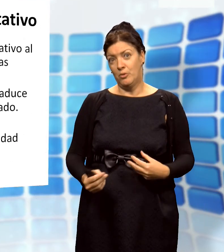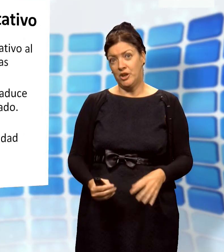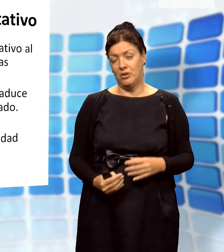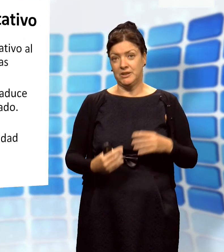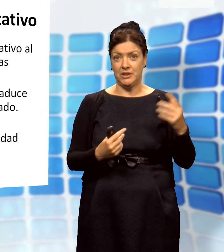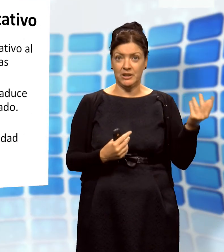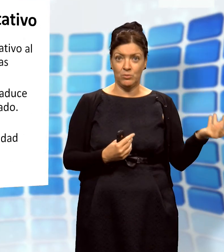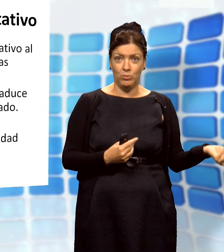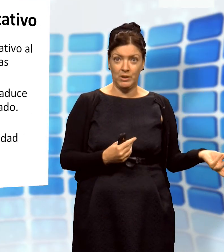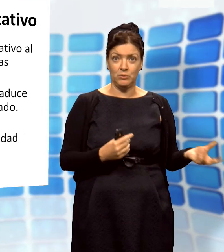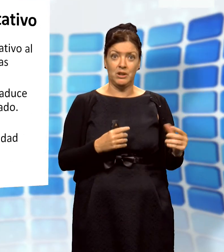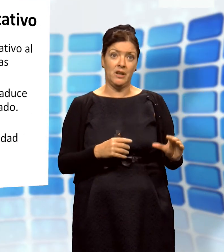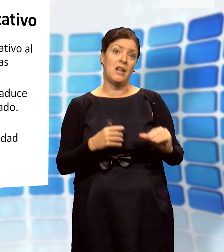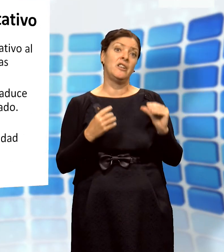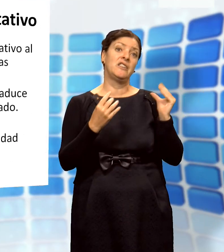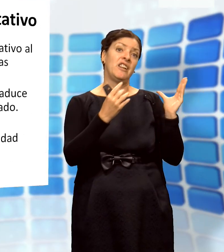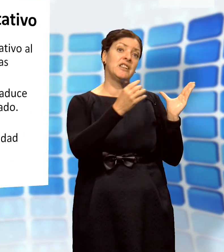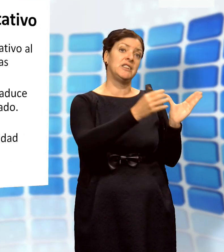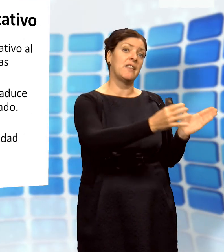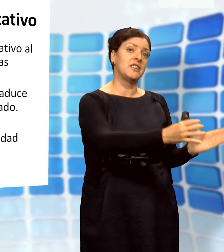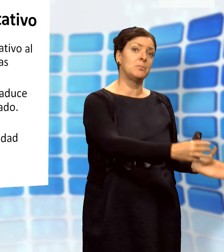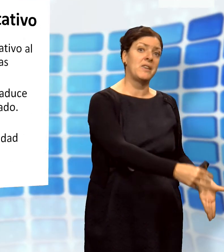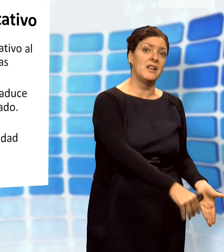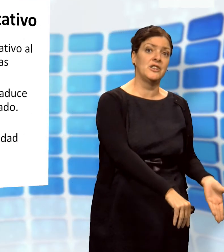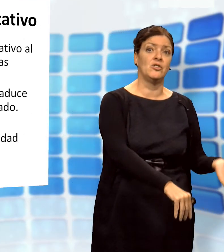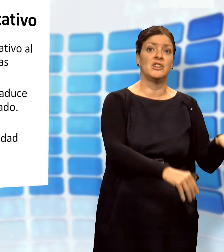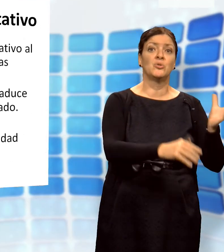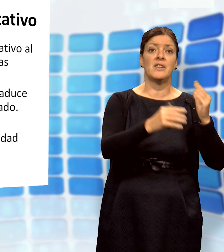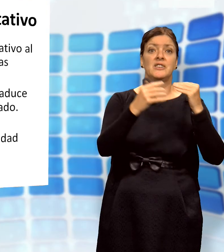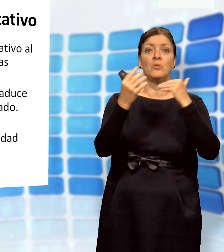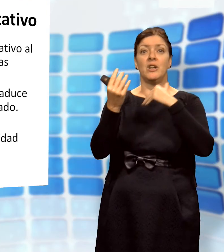Por ello, las distintas culturas utilizan diferentes estantes espaciales consensuados según el